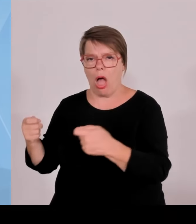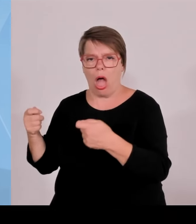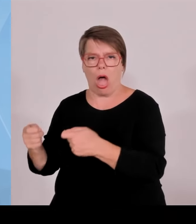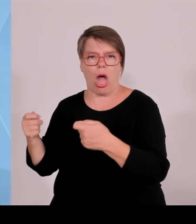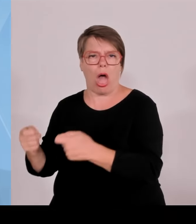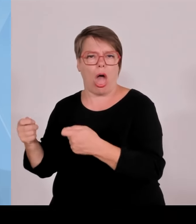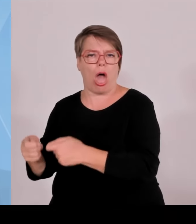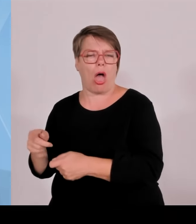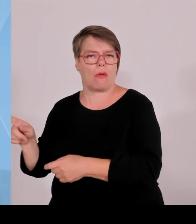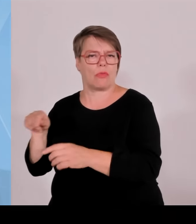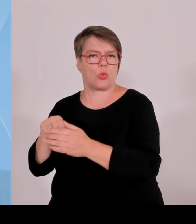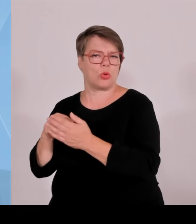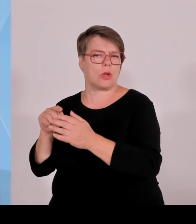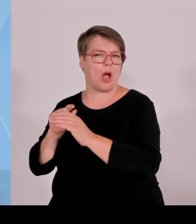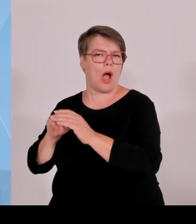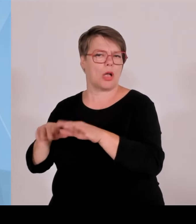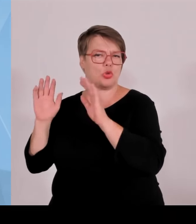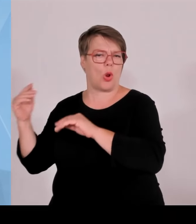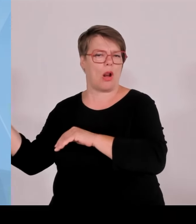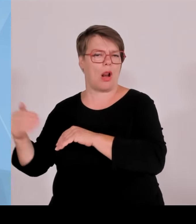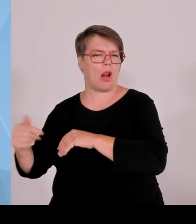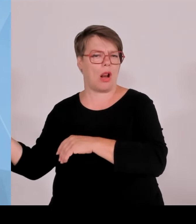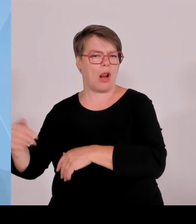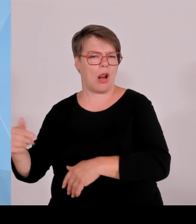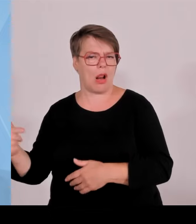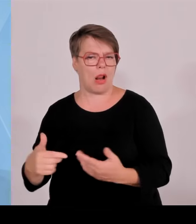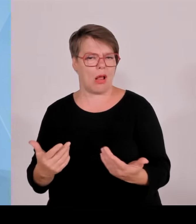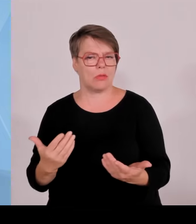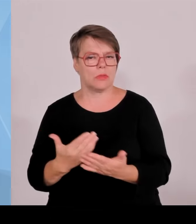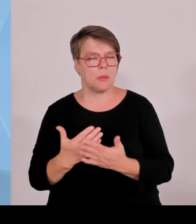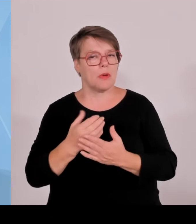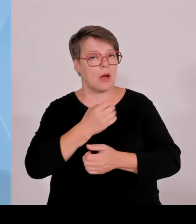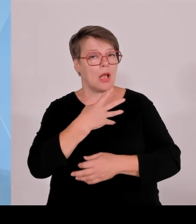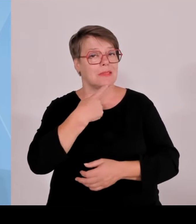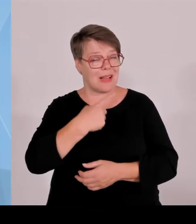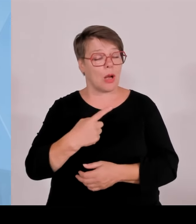Thema Kommunal und Bürgerbeteiligung bei erneuerbaren Energien.